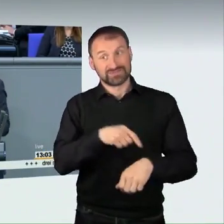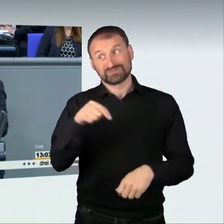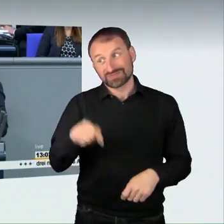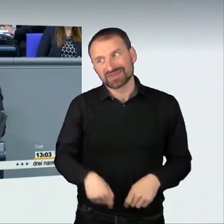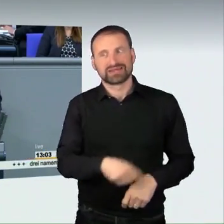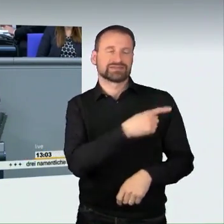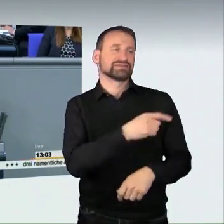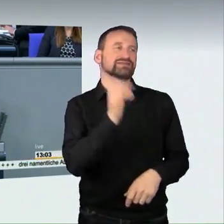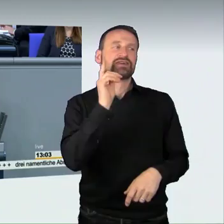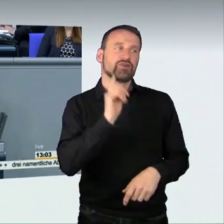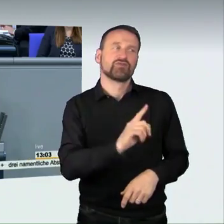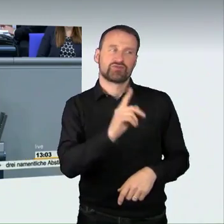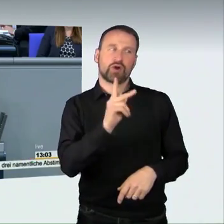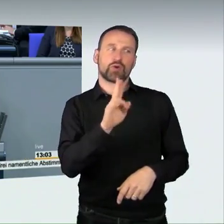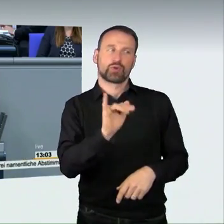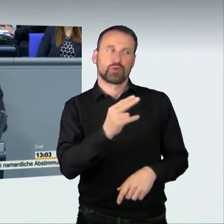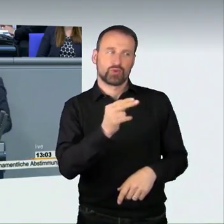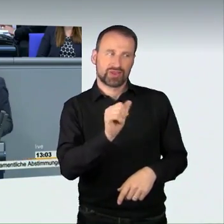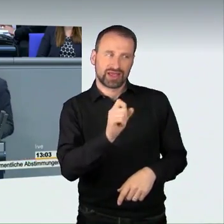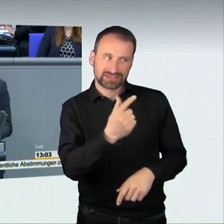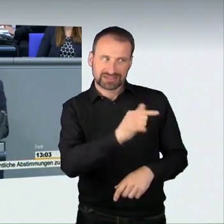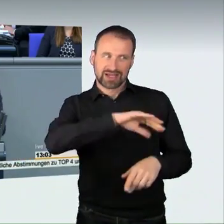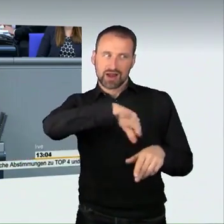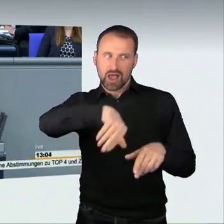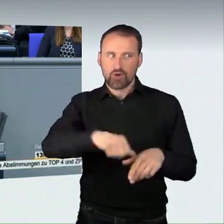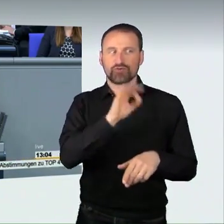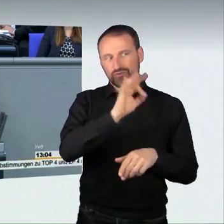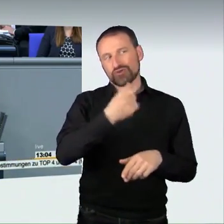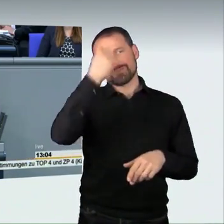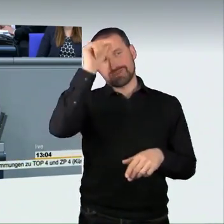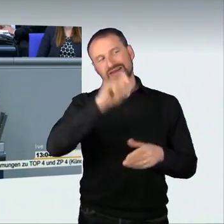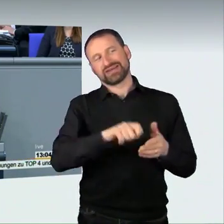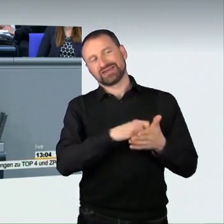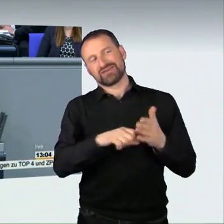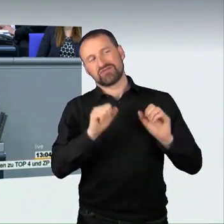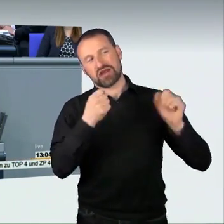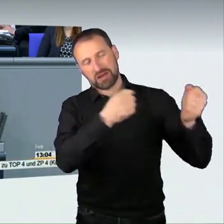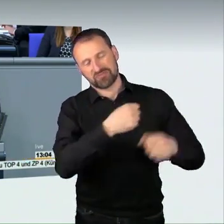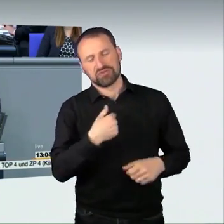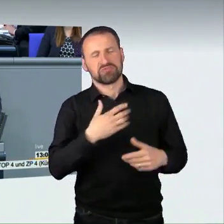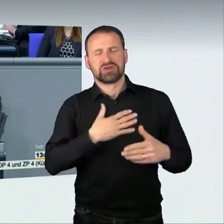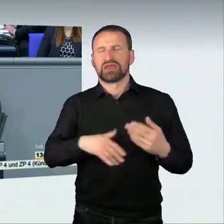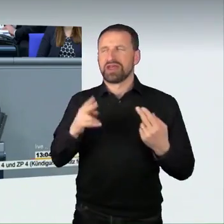Wahlkampf geklaut hat, gebe ich Ihnen selbstverständlich gern zurück, damit das Haus auch wirklich weiterkommt. Frau Künast,